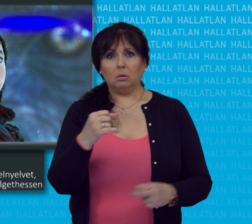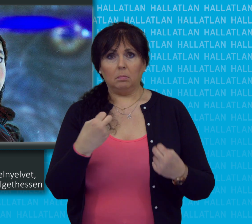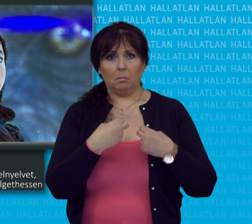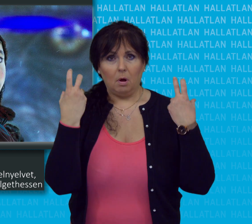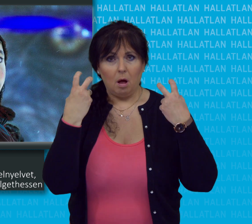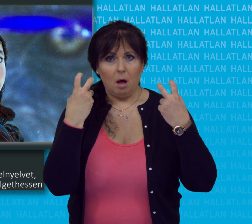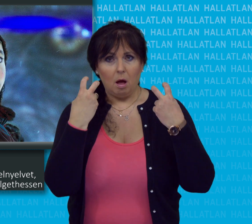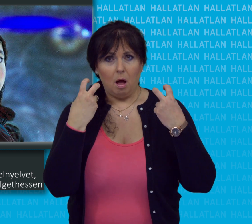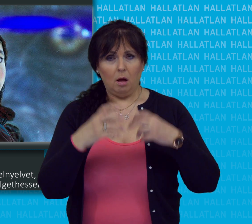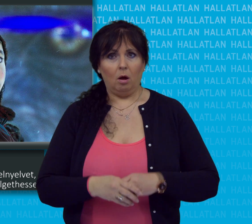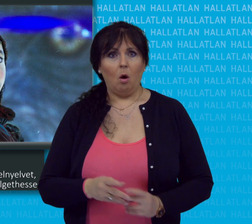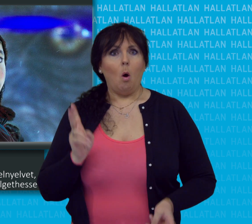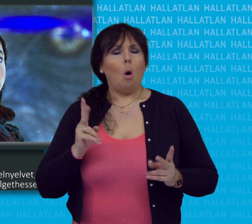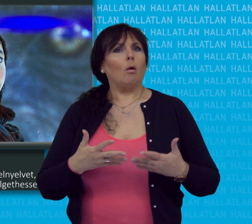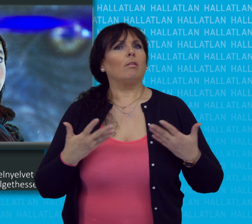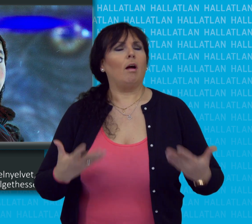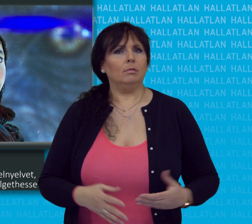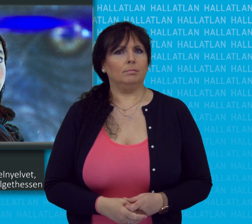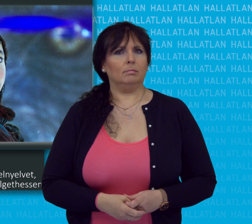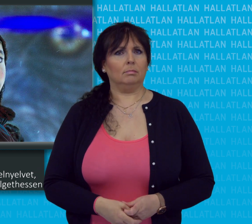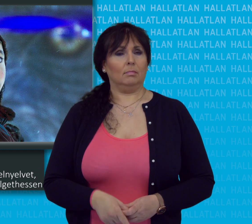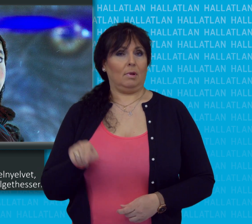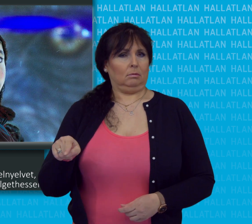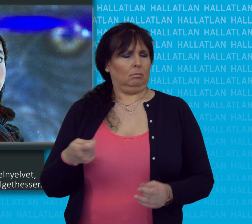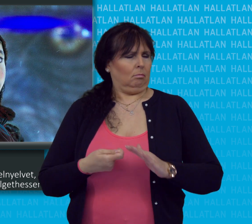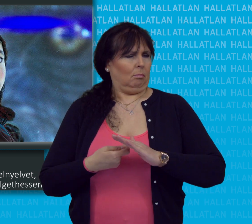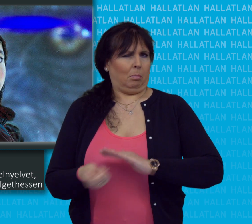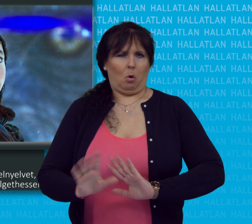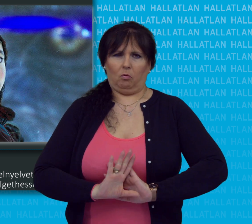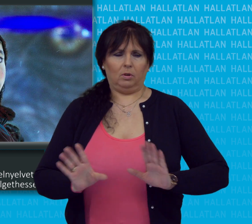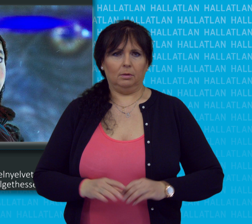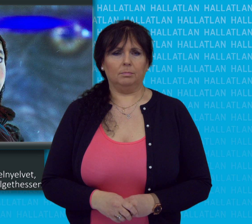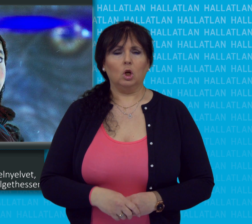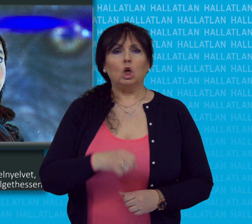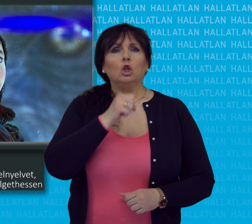Aztán mindenki csak néz, hogy mi a csoda, hogy csinálja ezt, nagyon profi.